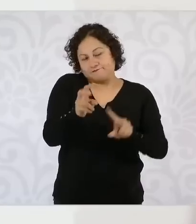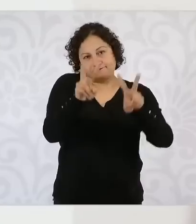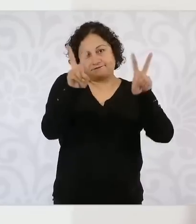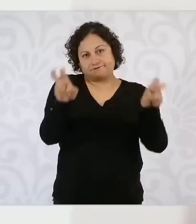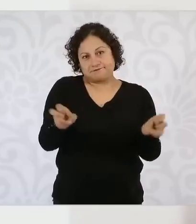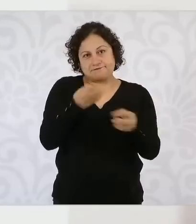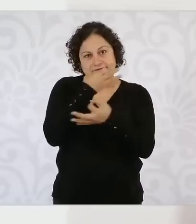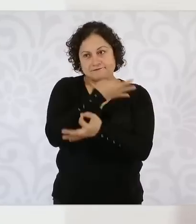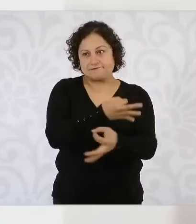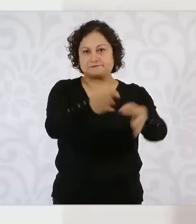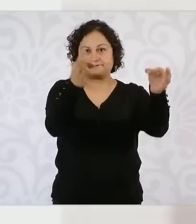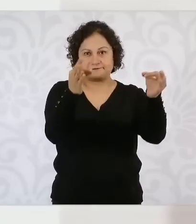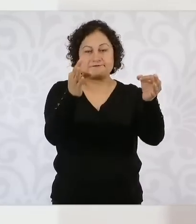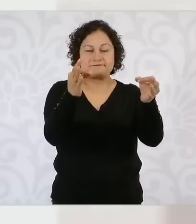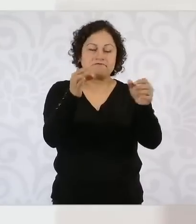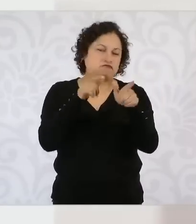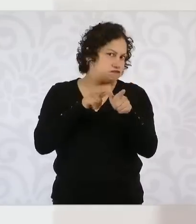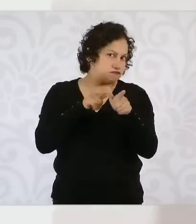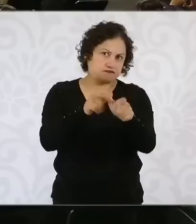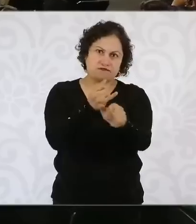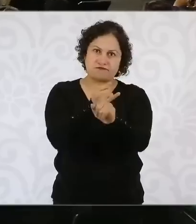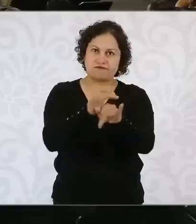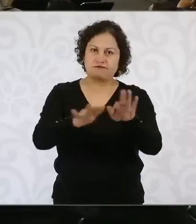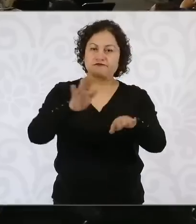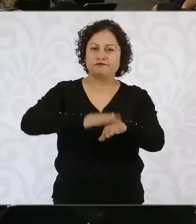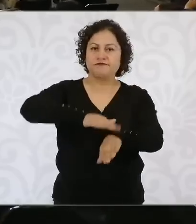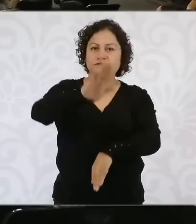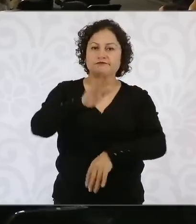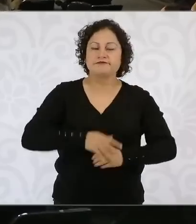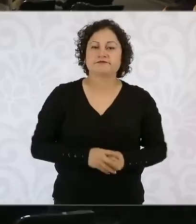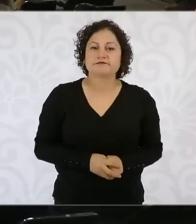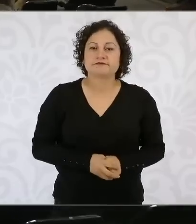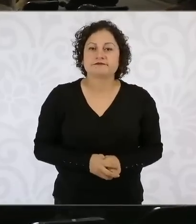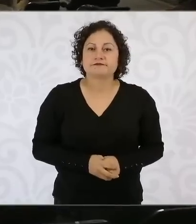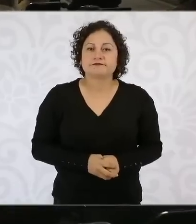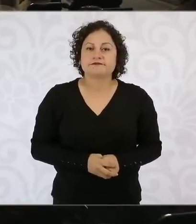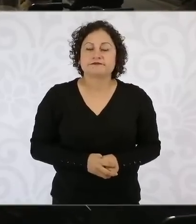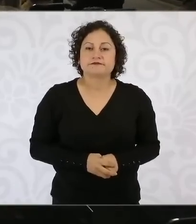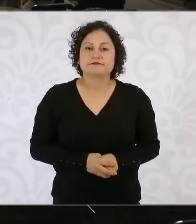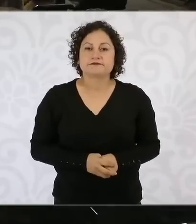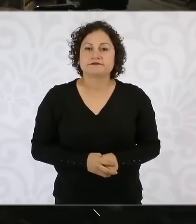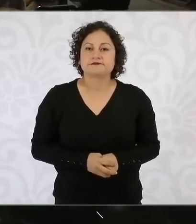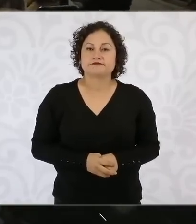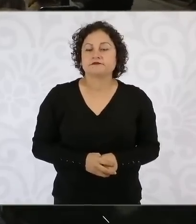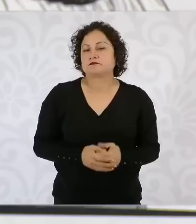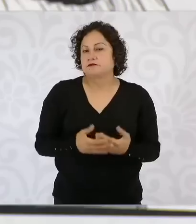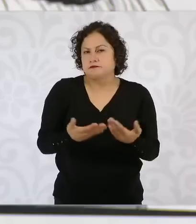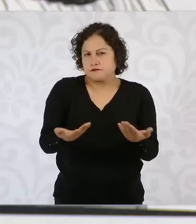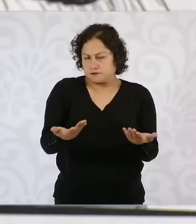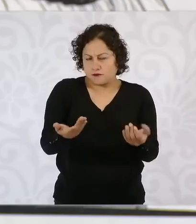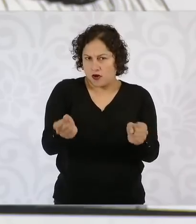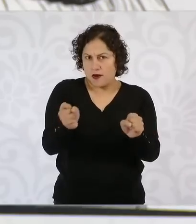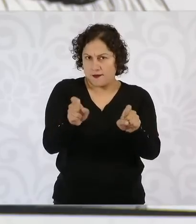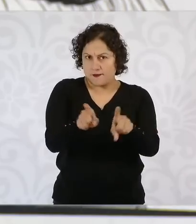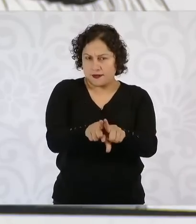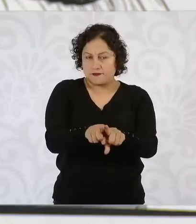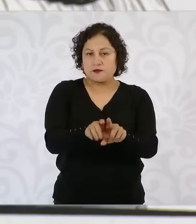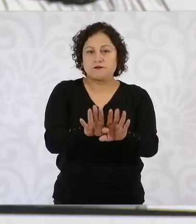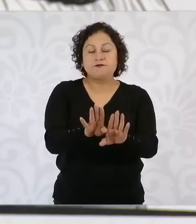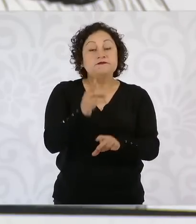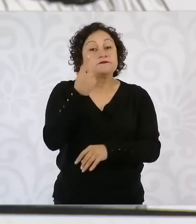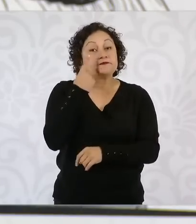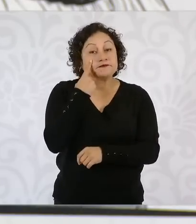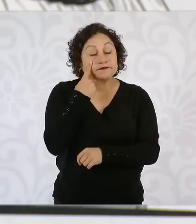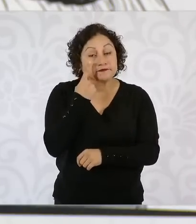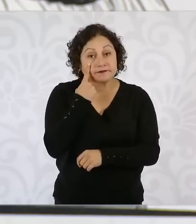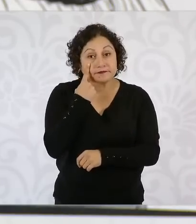temas a lo que decimos ahí a que él va a trabajar bueno primero a que se ponen en pausa